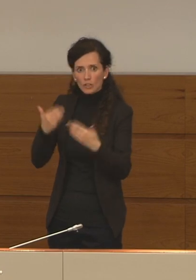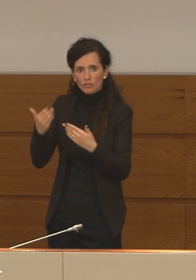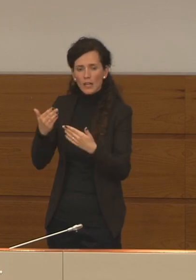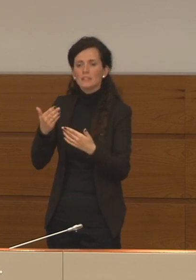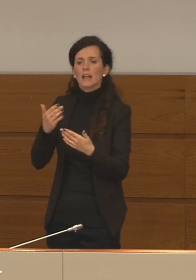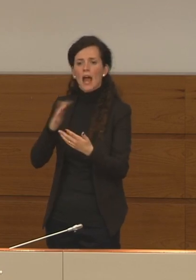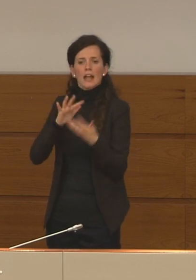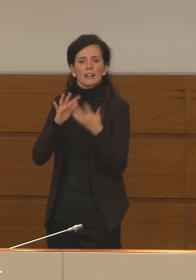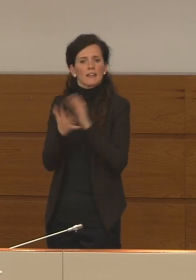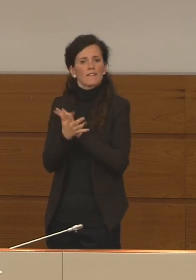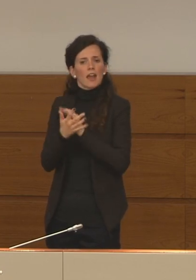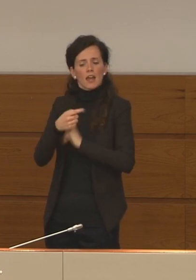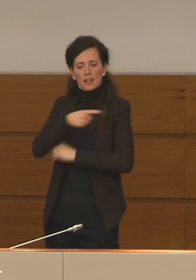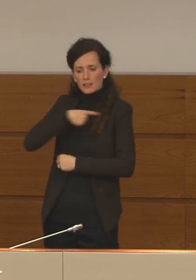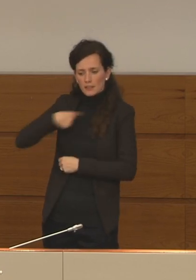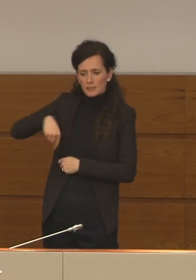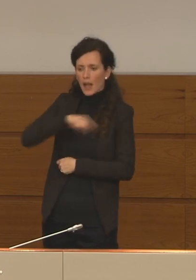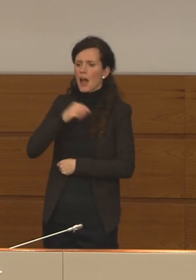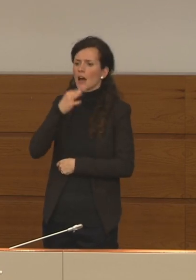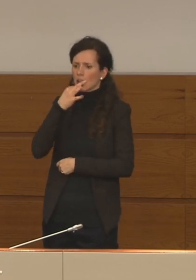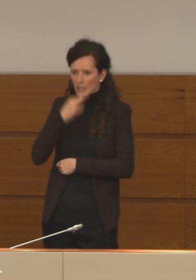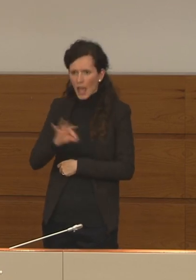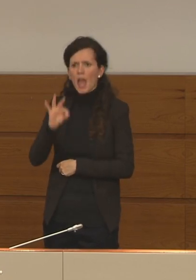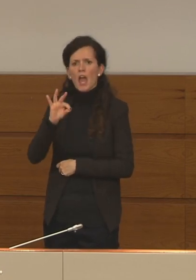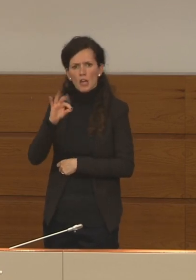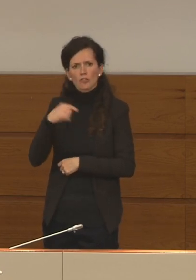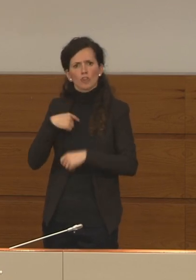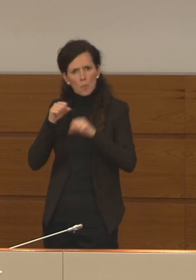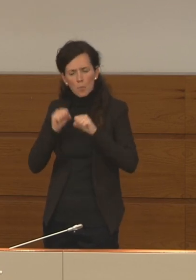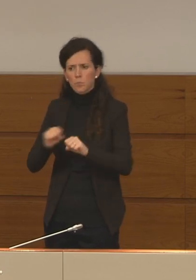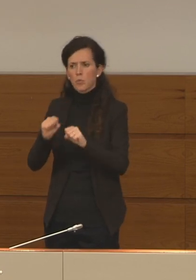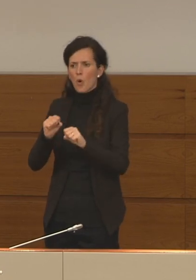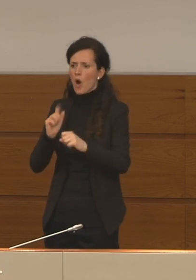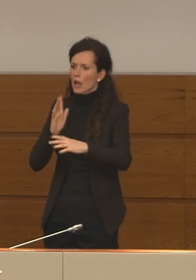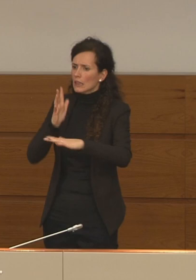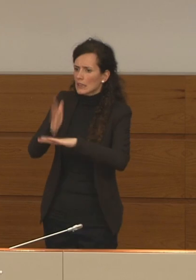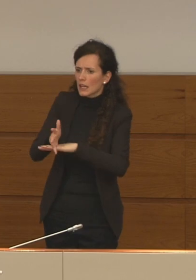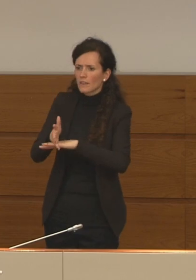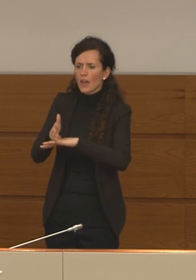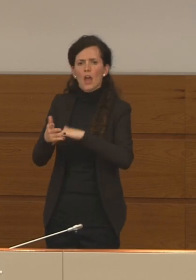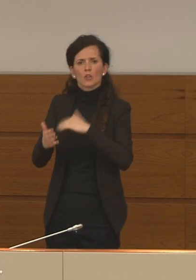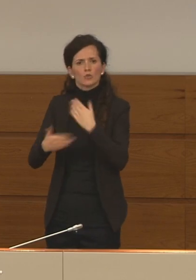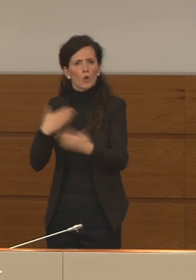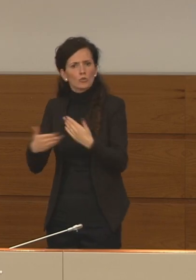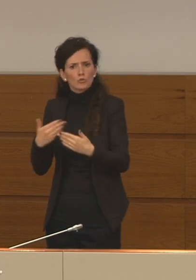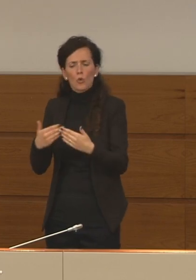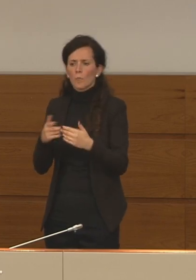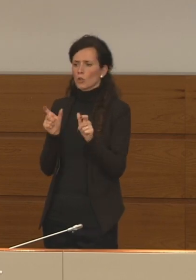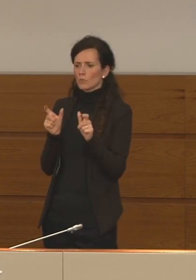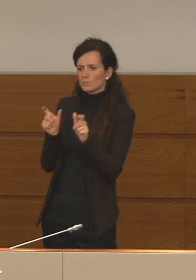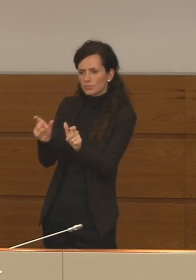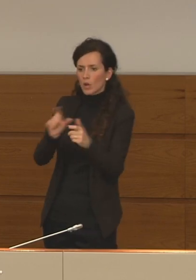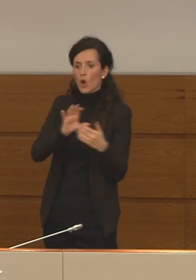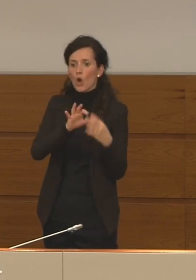va avanti si riesce a definire l'intervento a limitare le conseguenze.